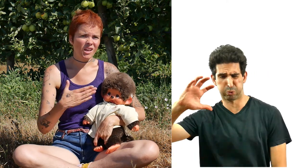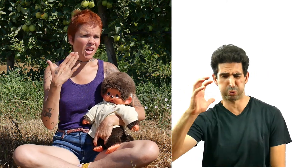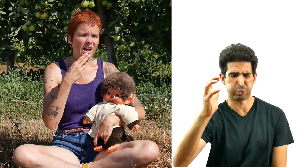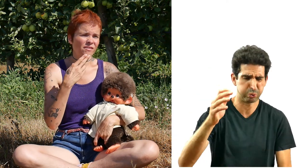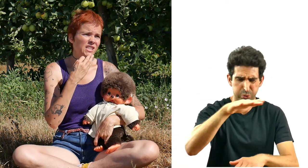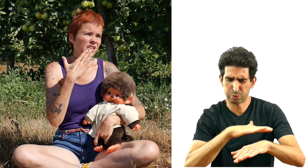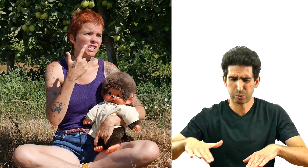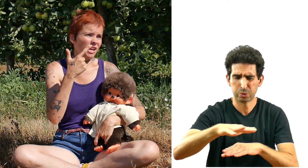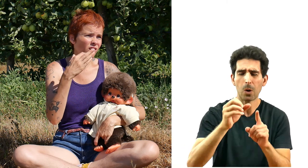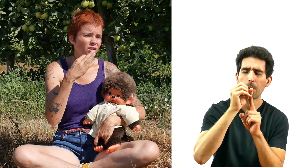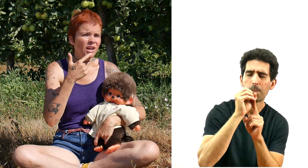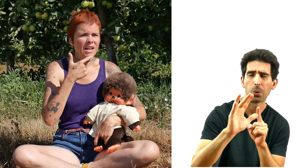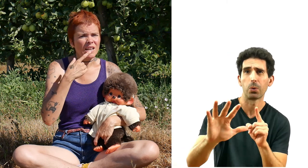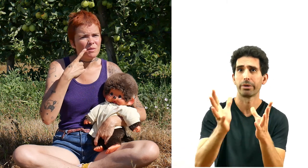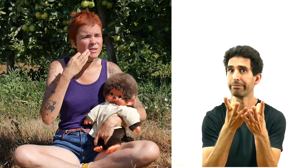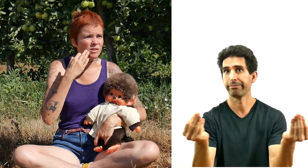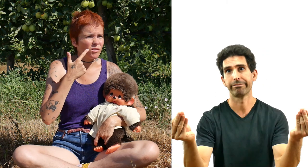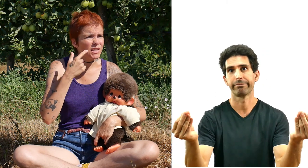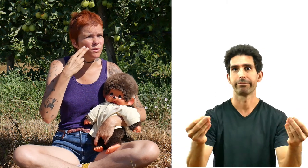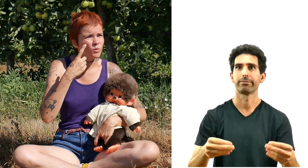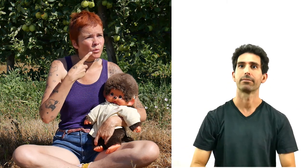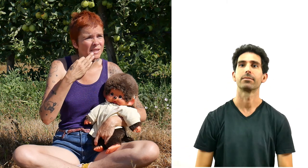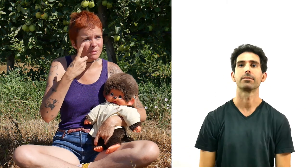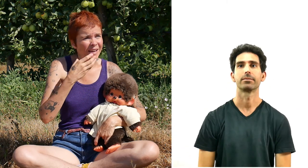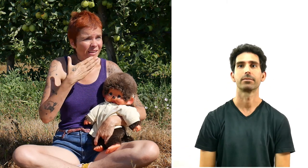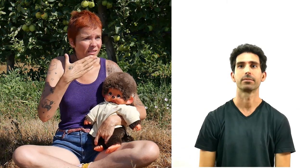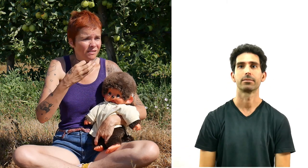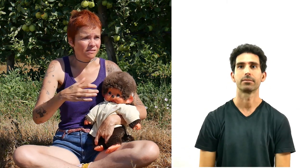Avec cette chaleur, les pissenlits vont disparaître.